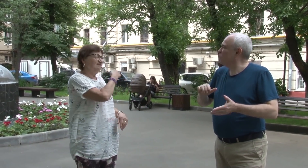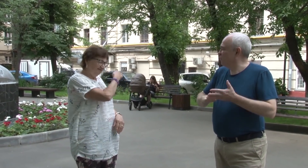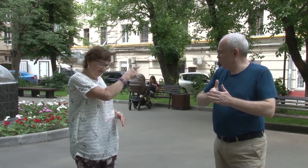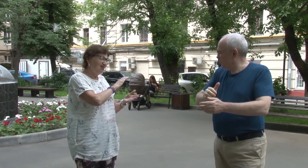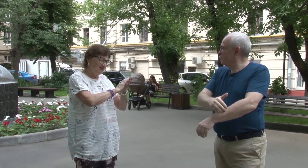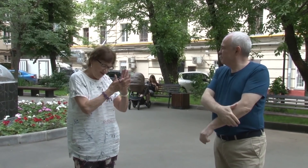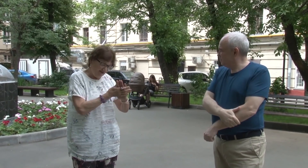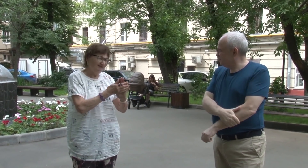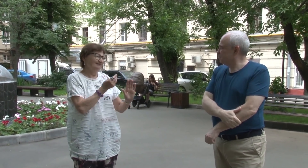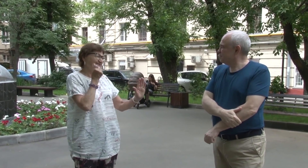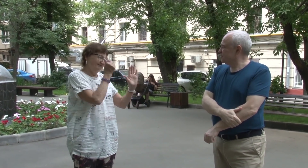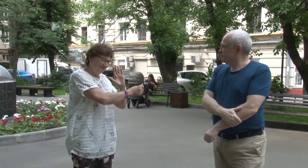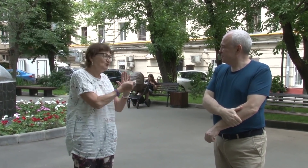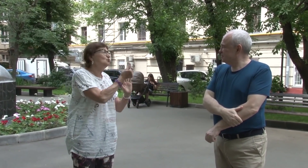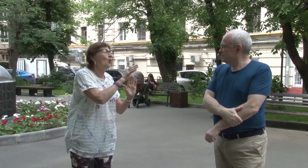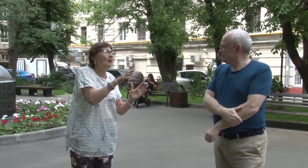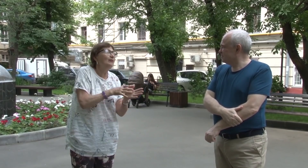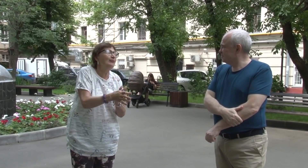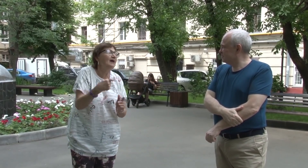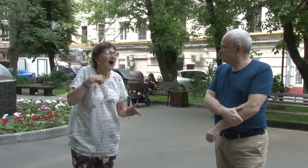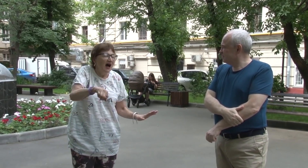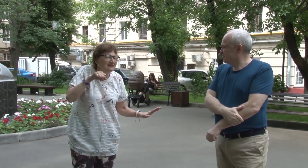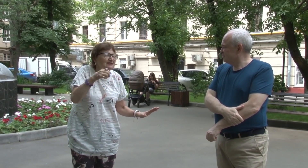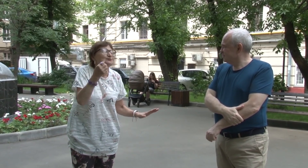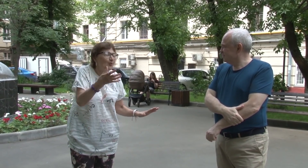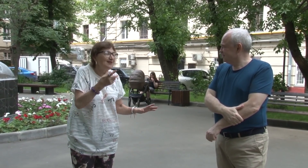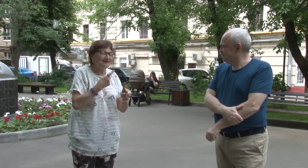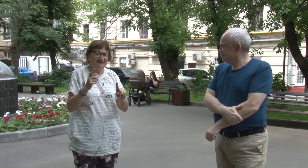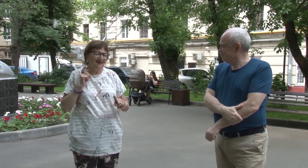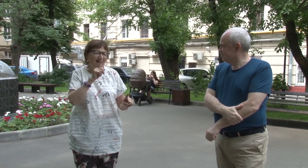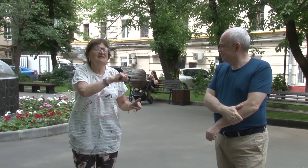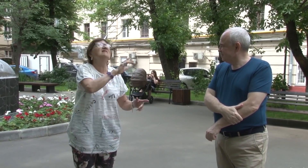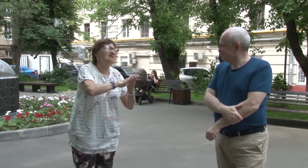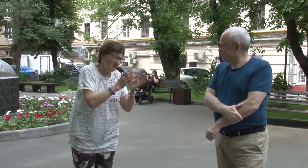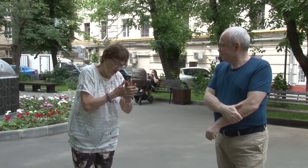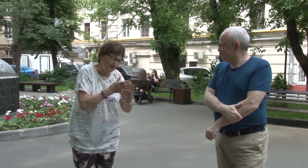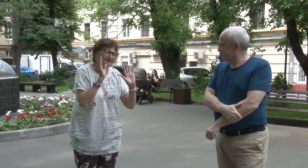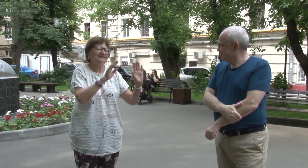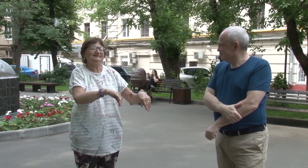Конечно. По договоренности. Сколько съела – столько и платили.